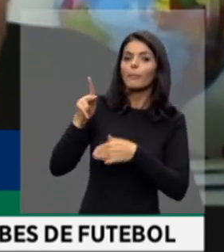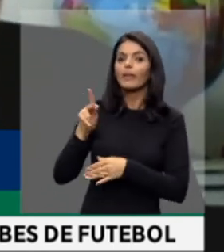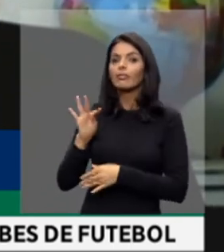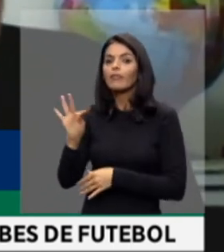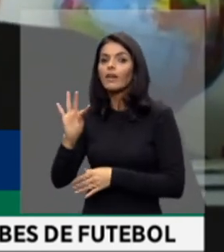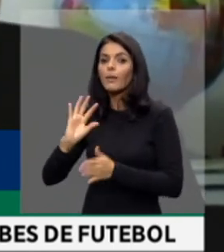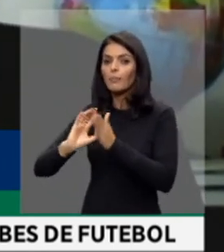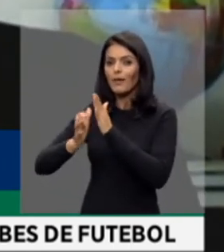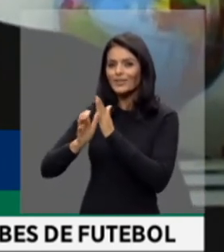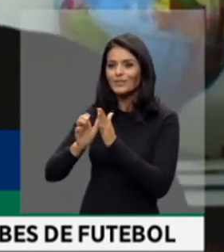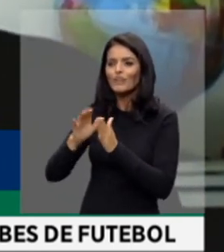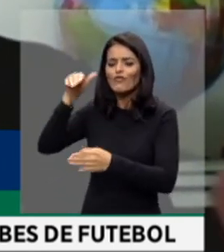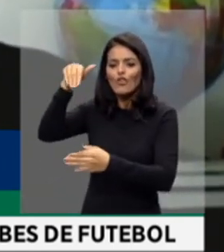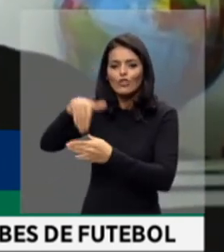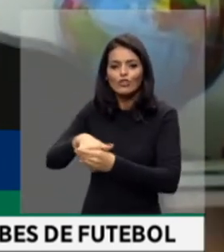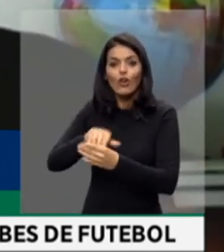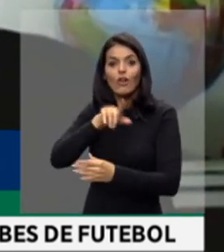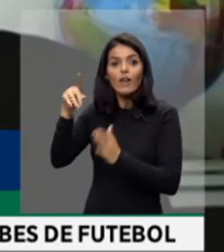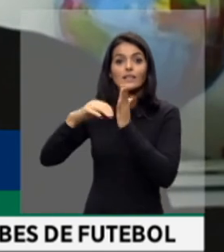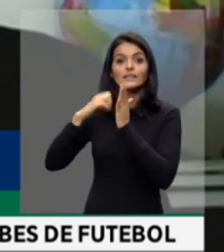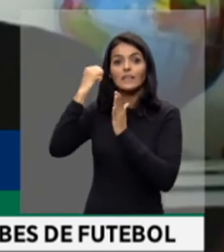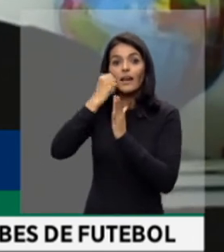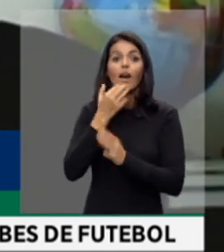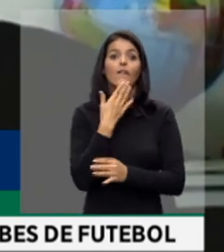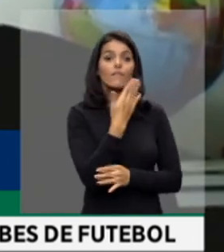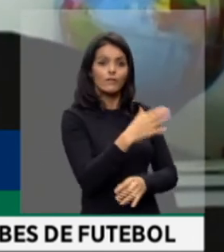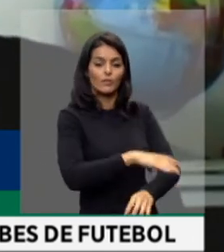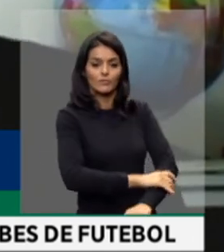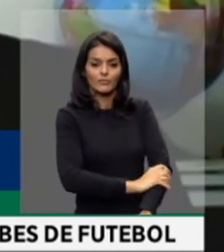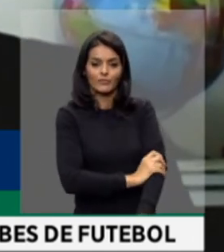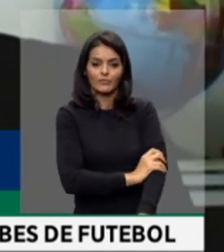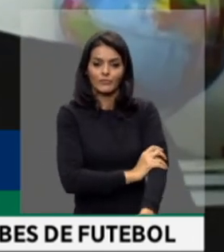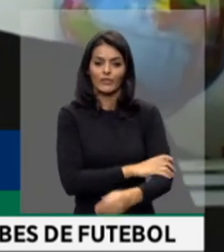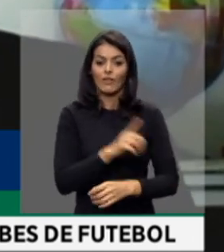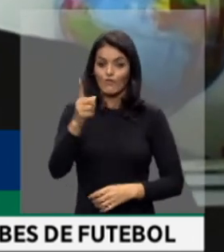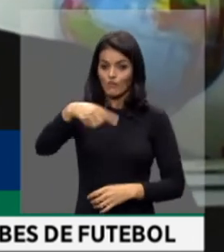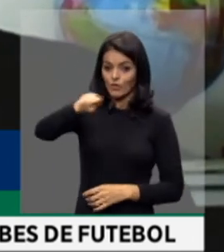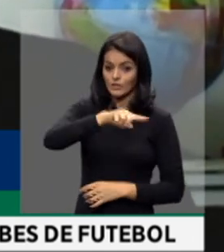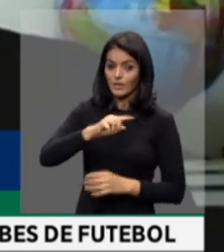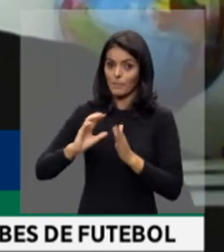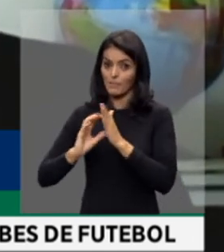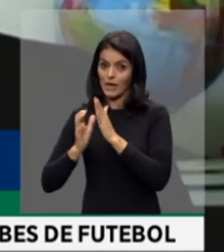ATIVIDADES ESPORTIVAS, ELAS TAMBÉM SÃO FORMAÇÃO DE RENDA, FALAS TAMBÉM ATIVAM AS ATIVIDADES ECONÔMICAS.